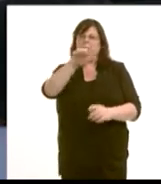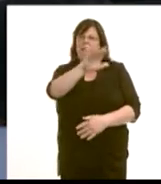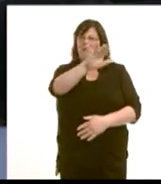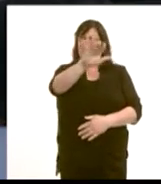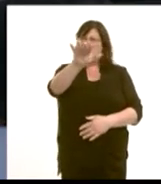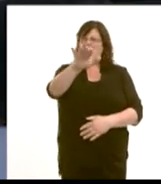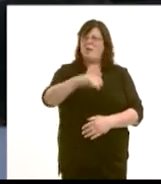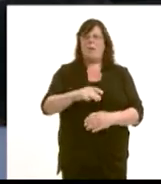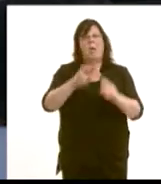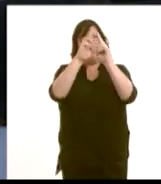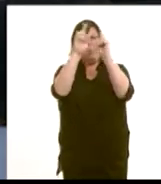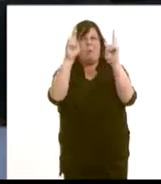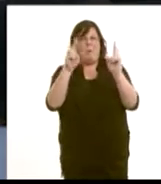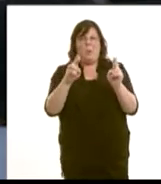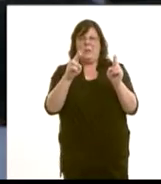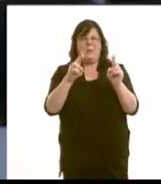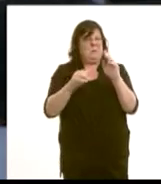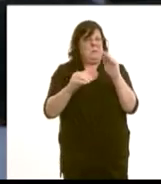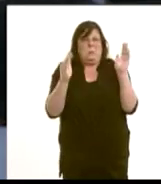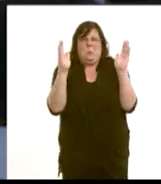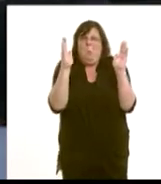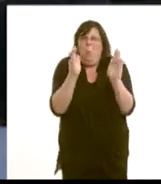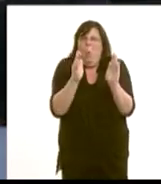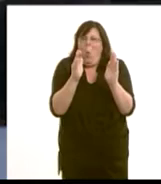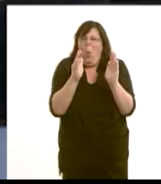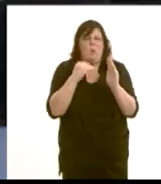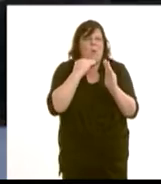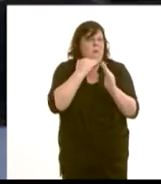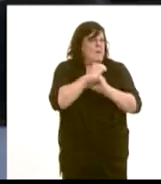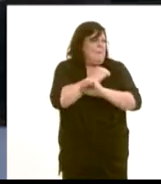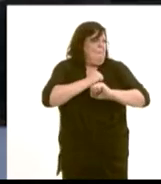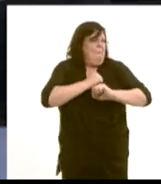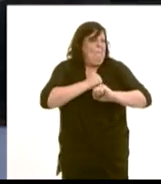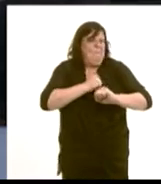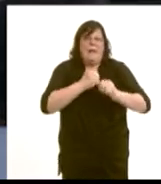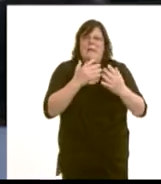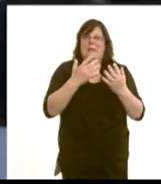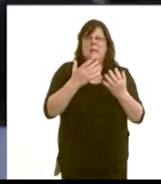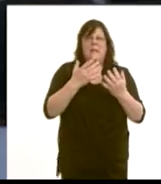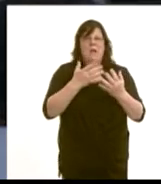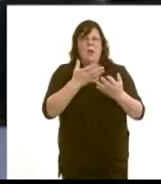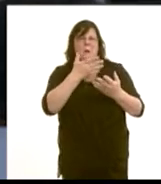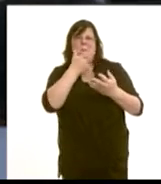dan fygythiad ac nid oes modd iír practis gymryd myfyrwyr meddygol nac ehangu gwasanaethau.